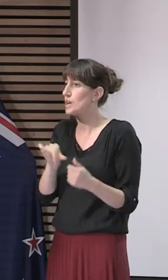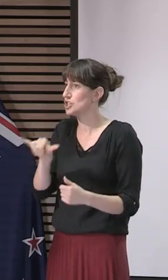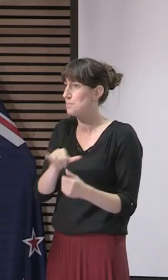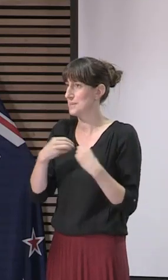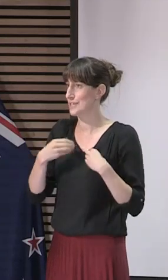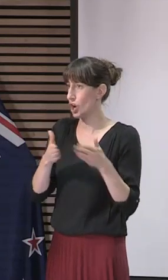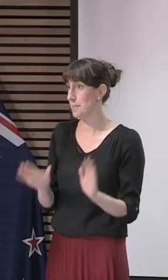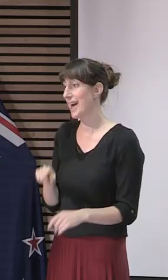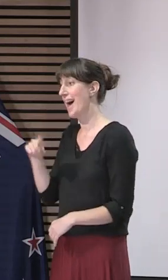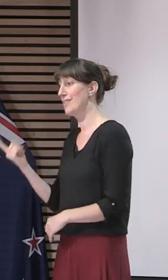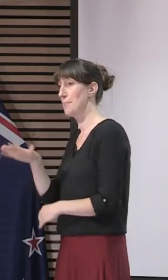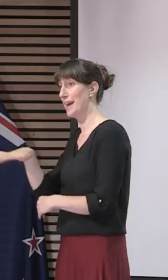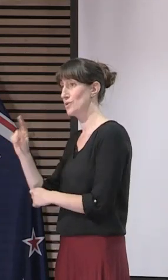whakaemihia e tetahi papaanga